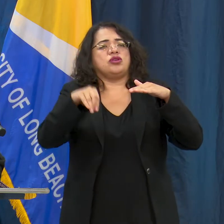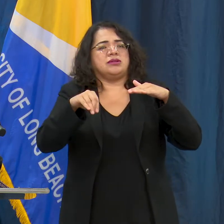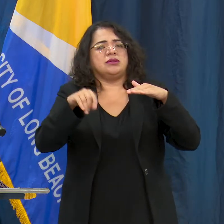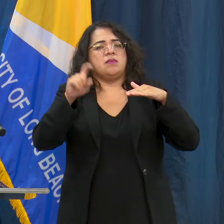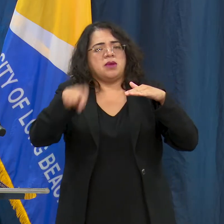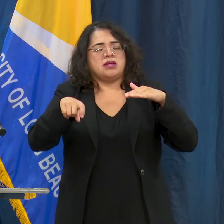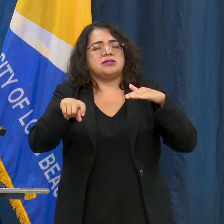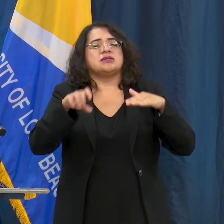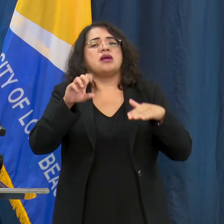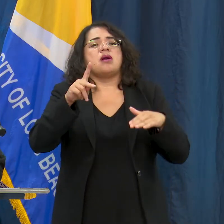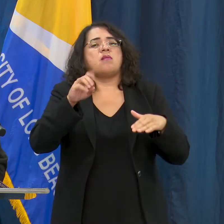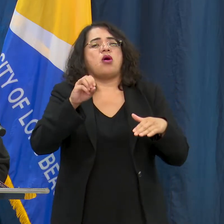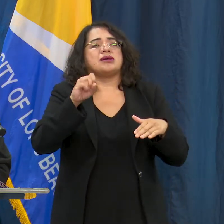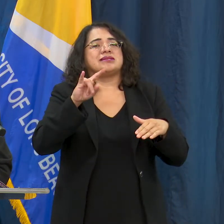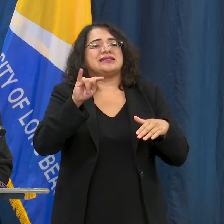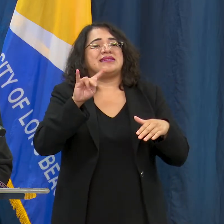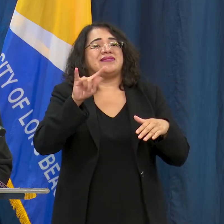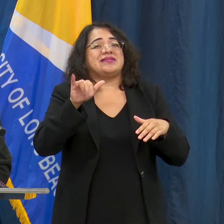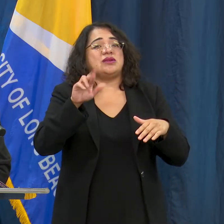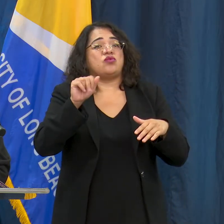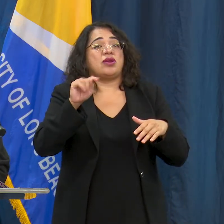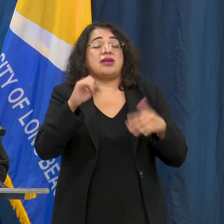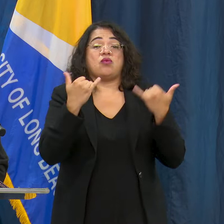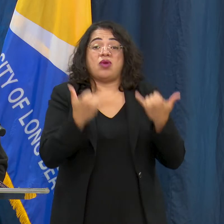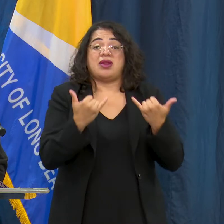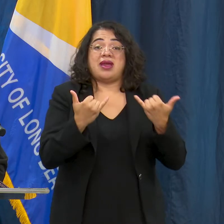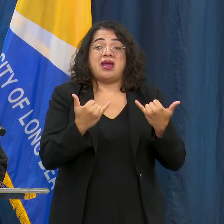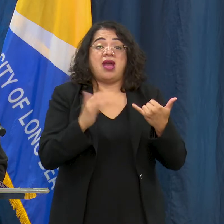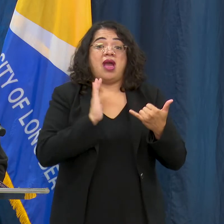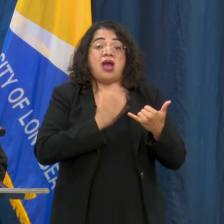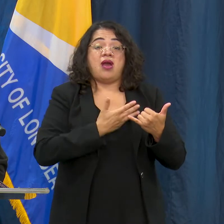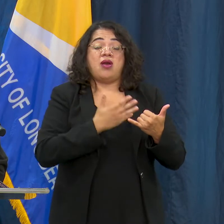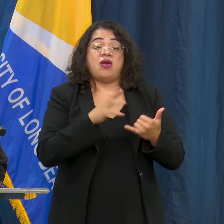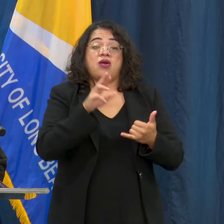hecho por ciento actualmente nuestra casa de positive edad de pruebas es el